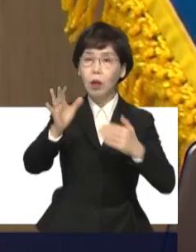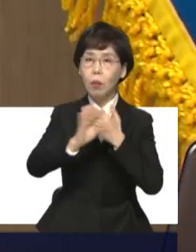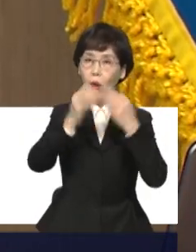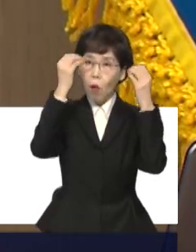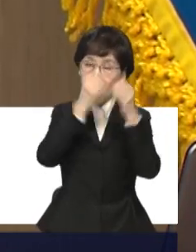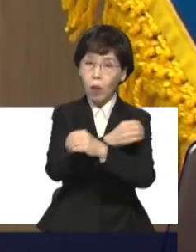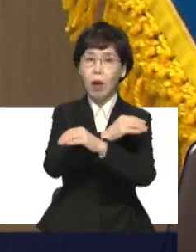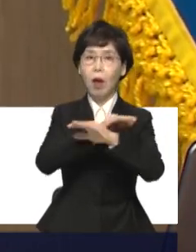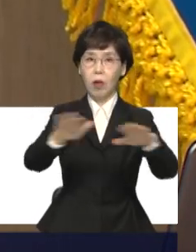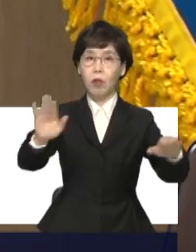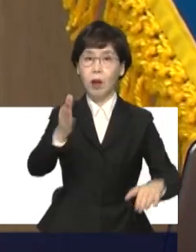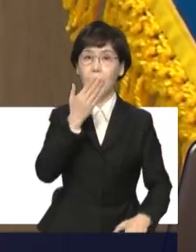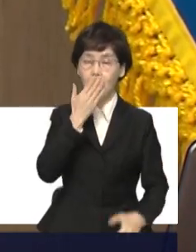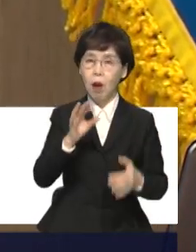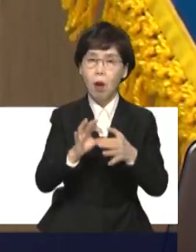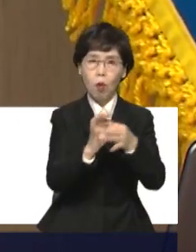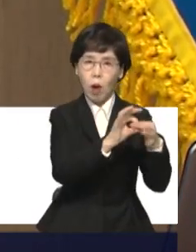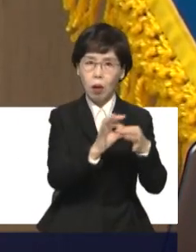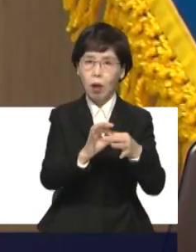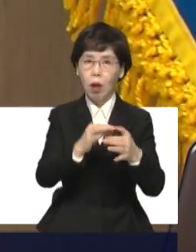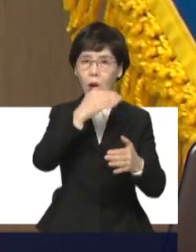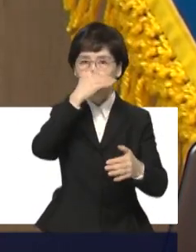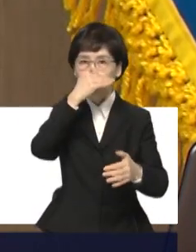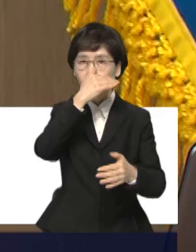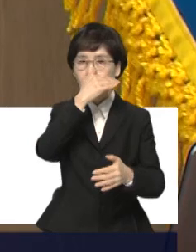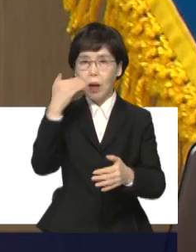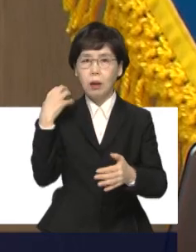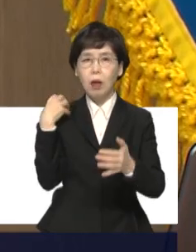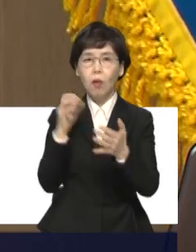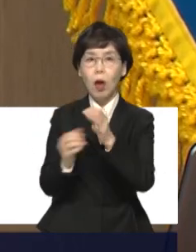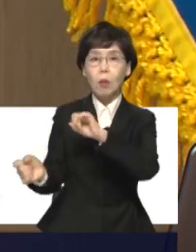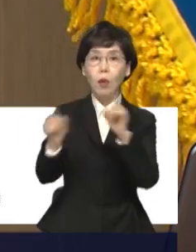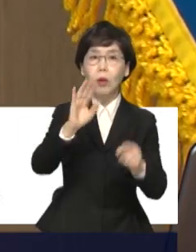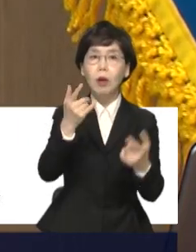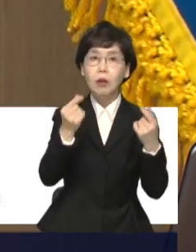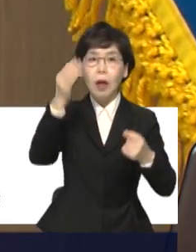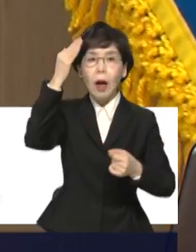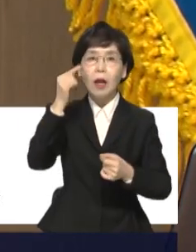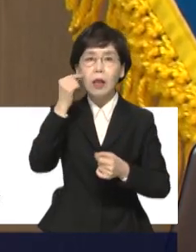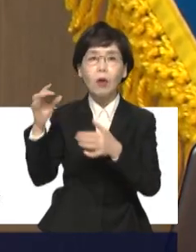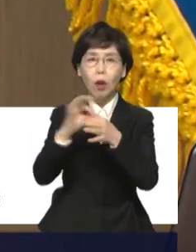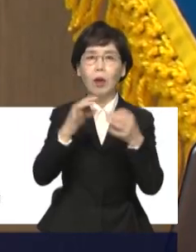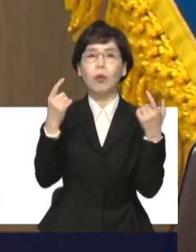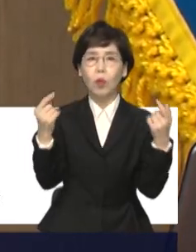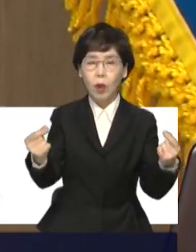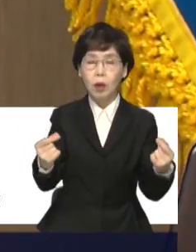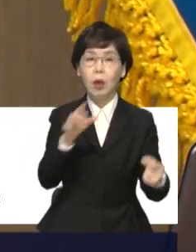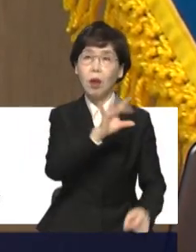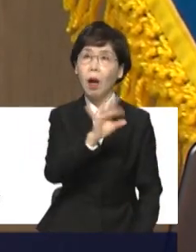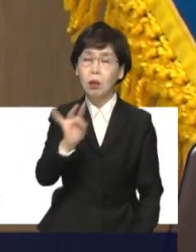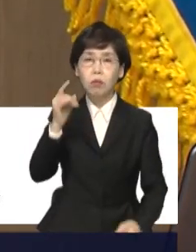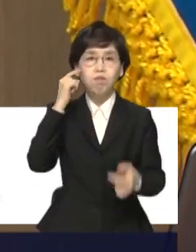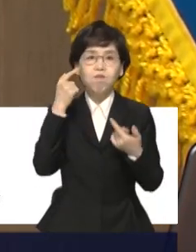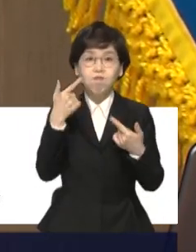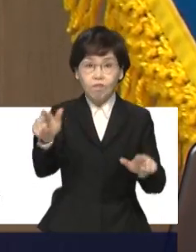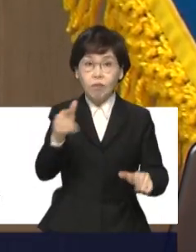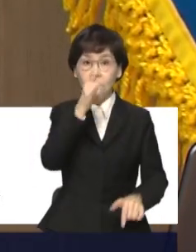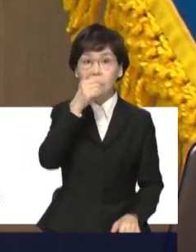관계가 복원되듯이 한일 관계도 마찬가지입니다. 때로는 이견이 생기더라도 한일 양국은